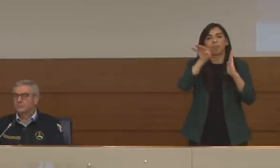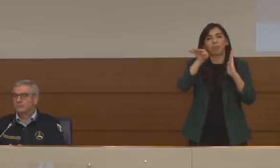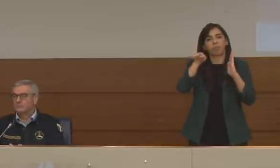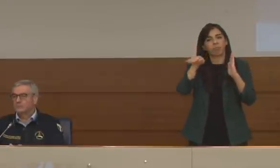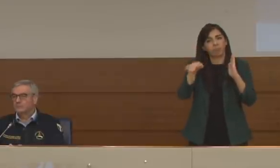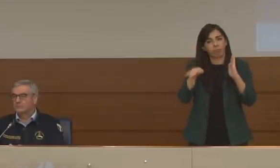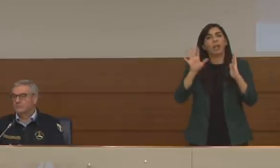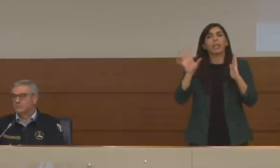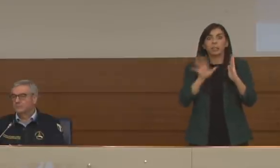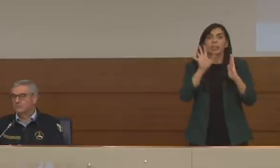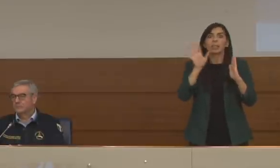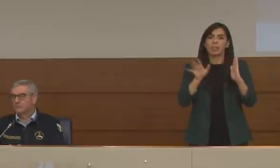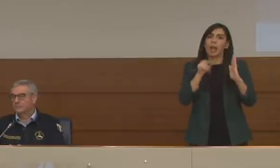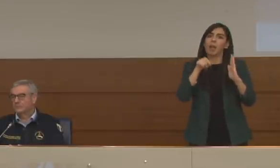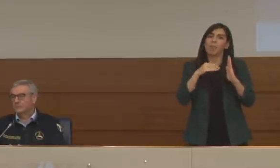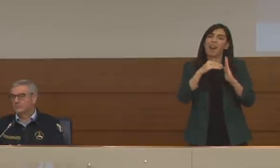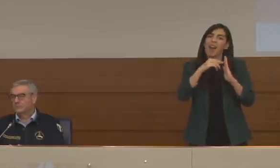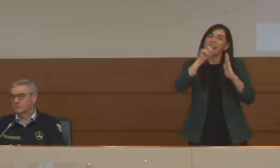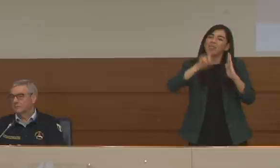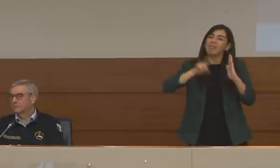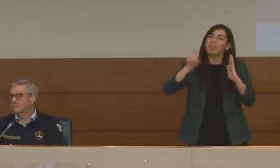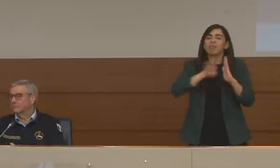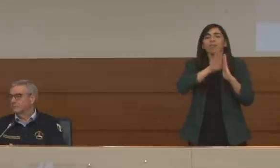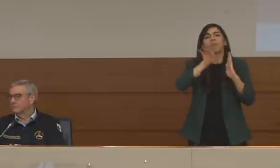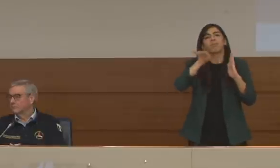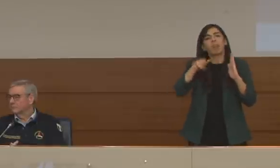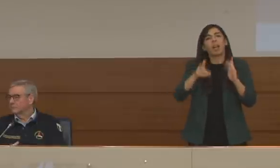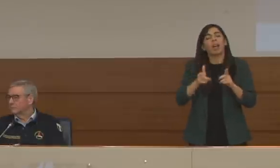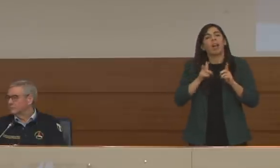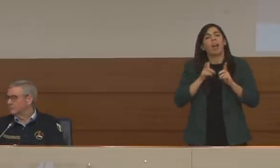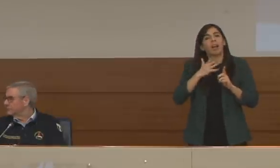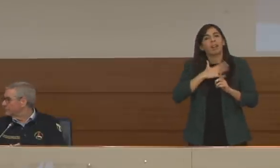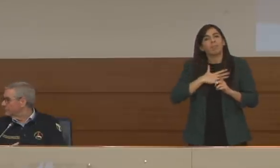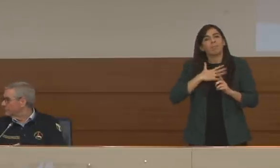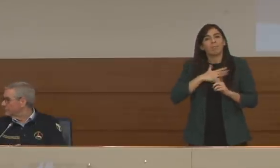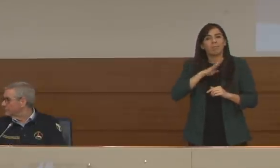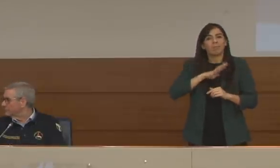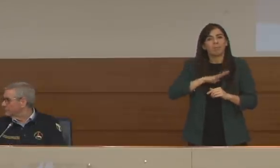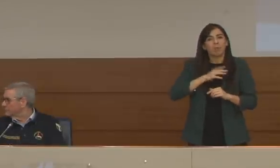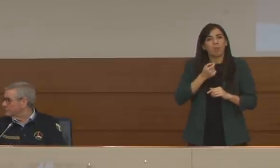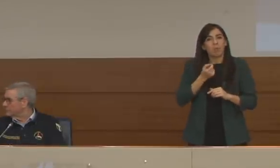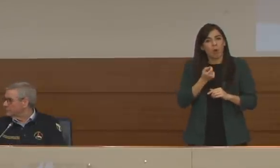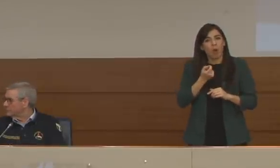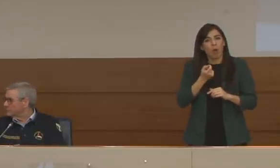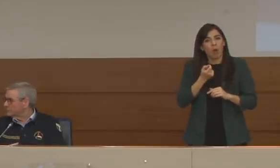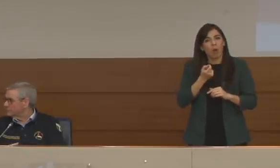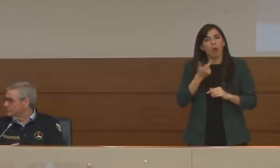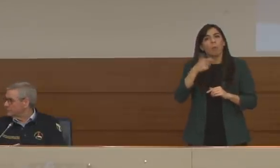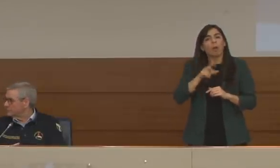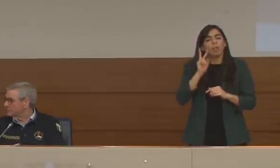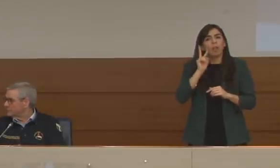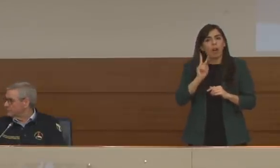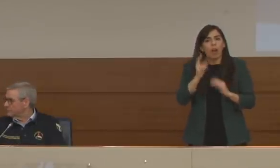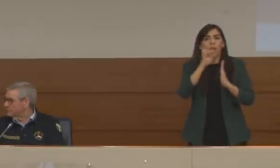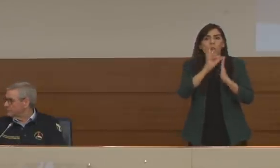certamente che conforta nel vedere una efficace misura di contenimento della